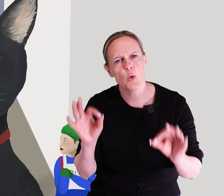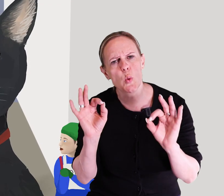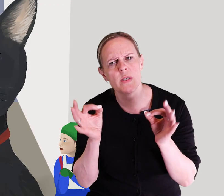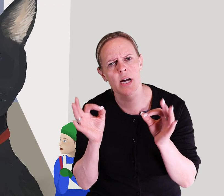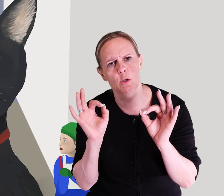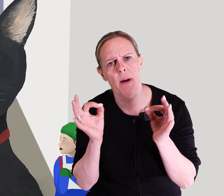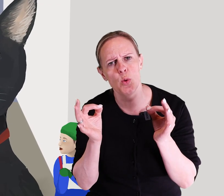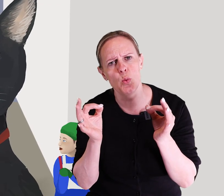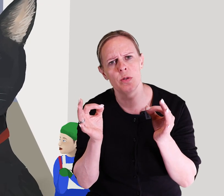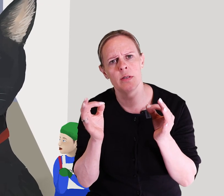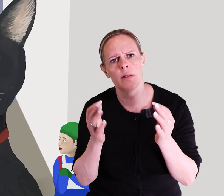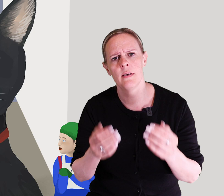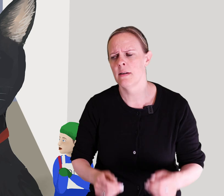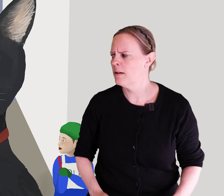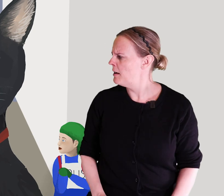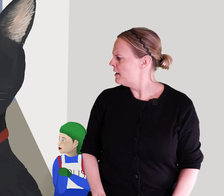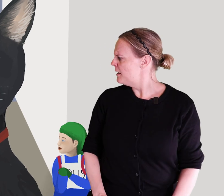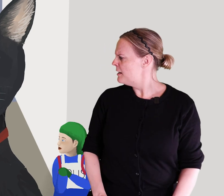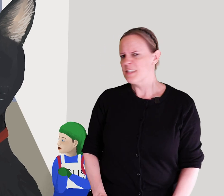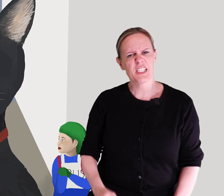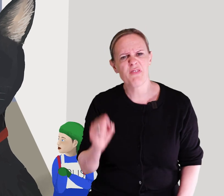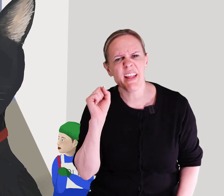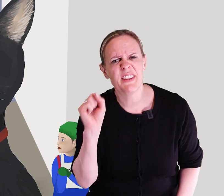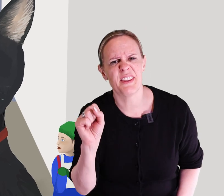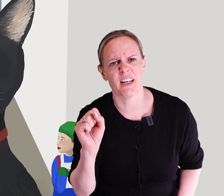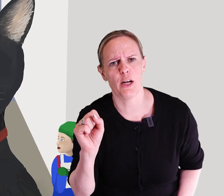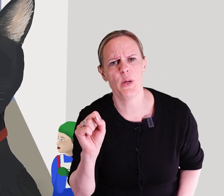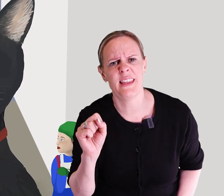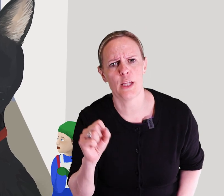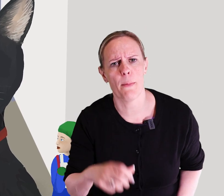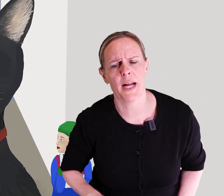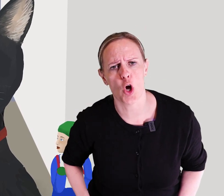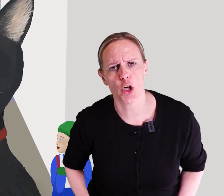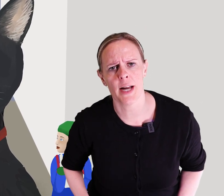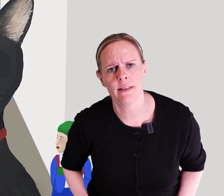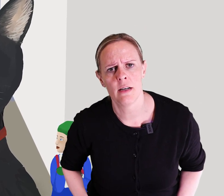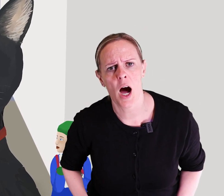men hur skall de komma ut Svante kan ju inte öppna dörren